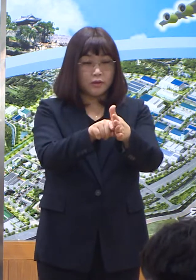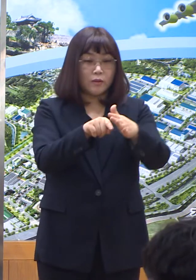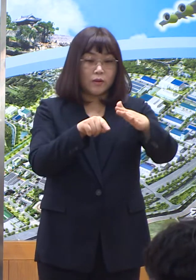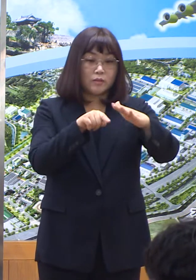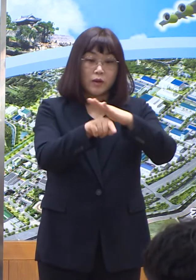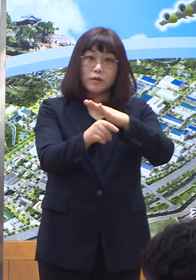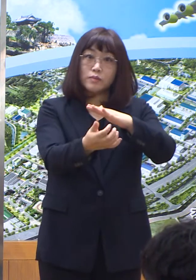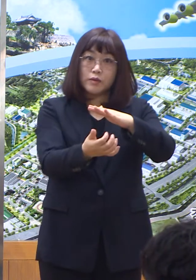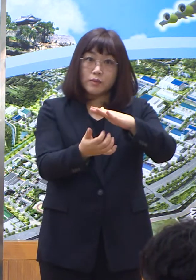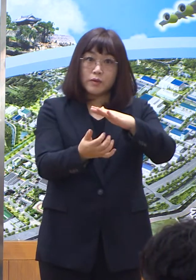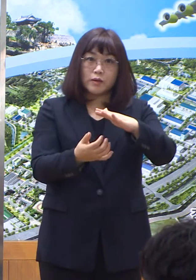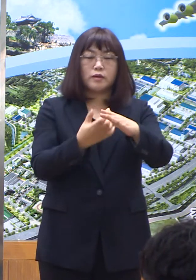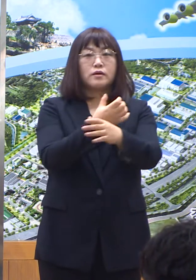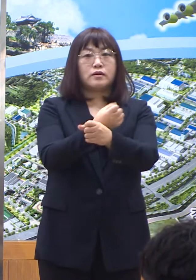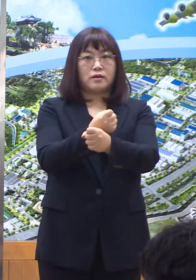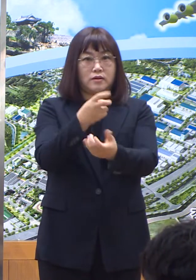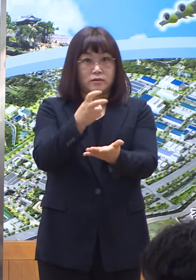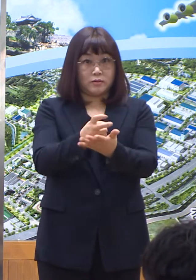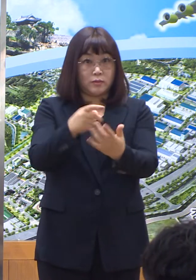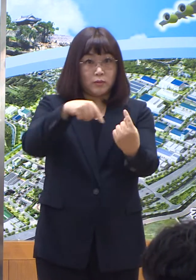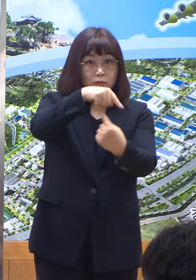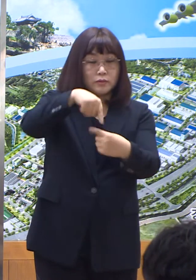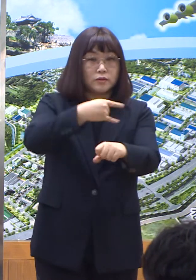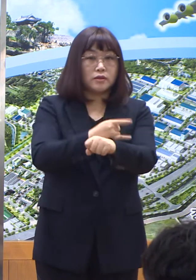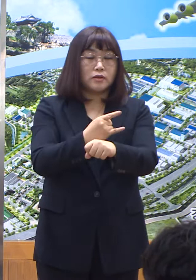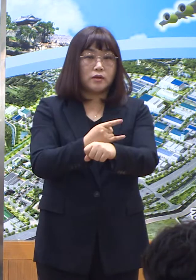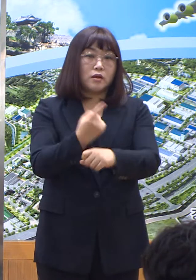중요합니다 이에 어제부터 다운 두달 주기까지